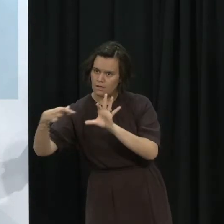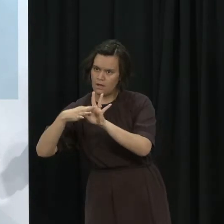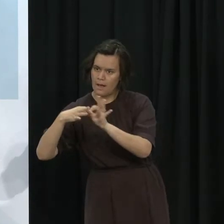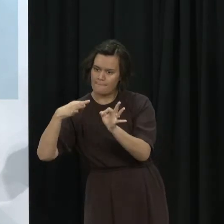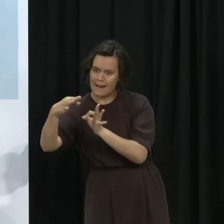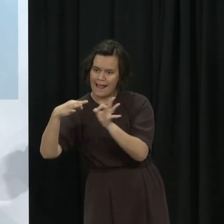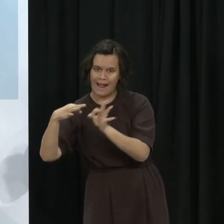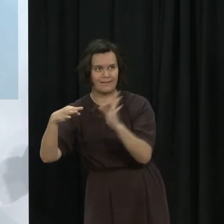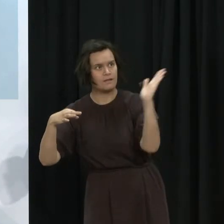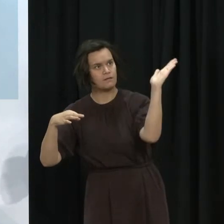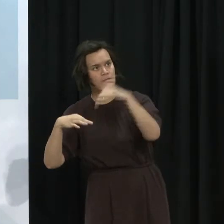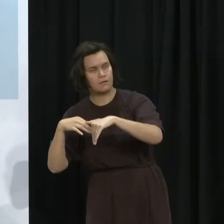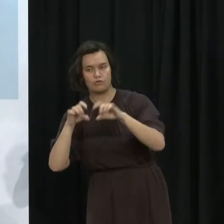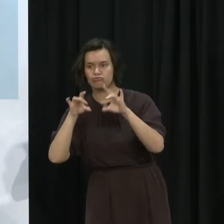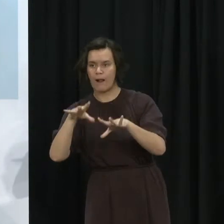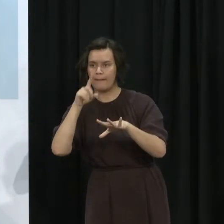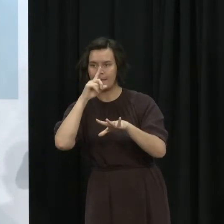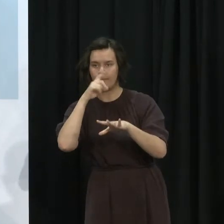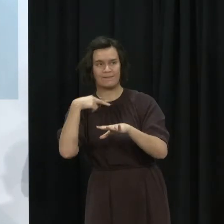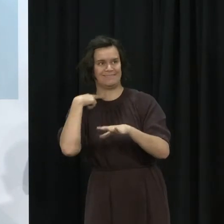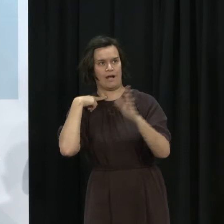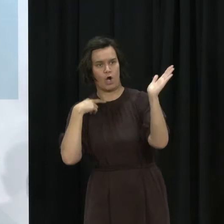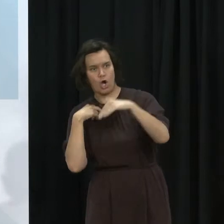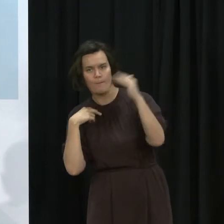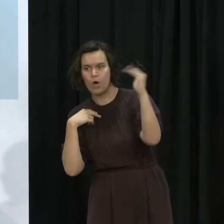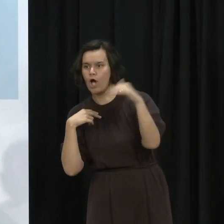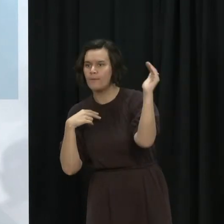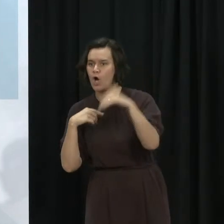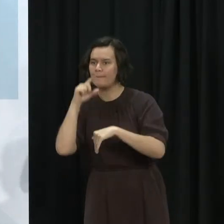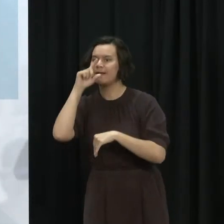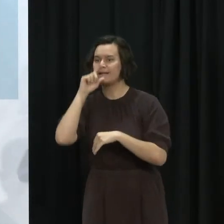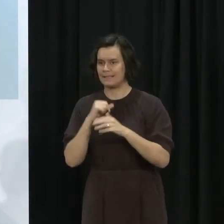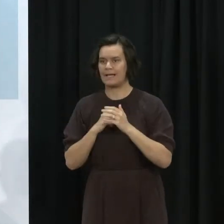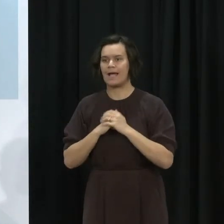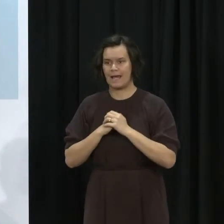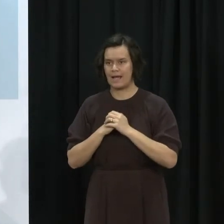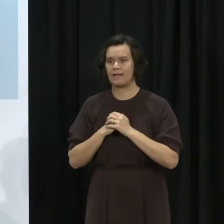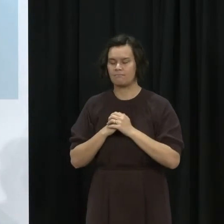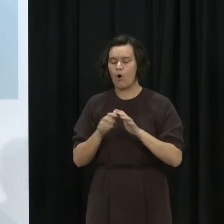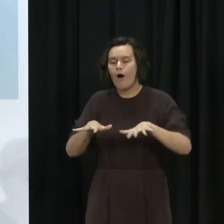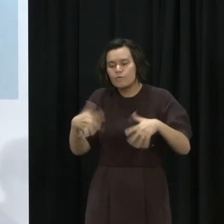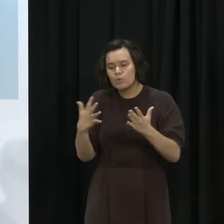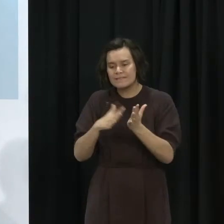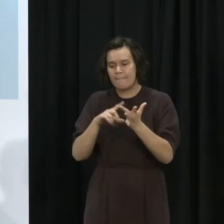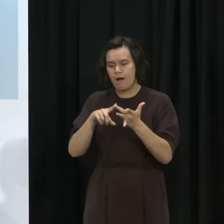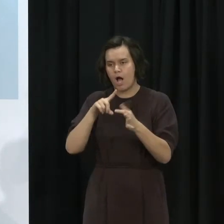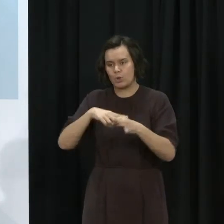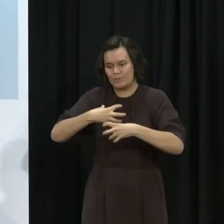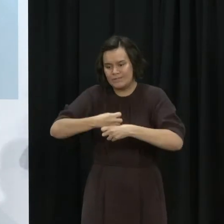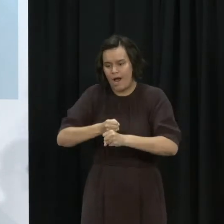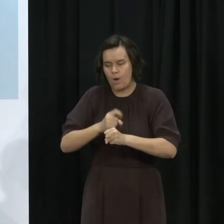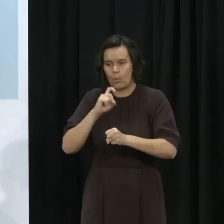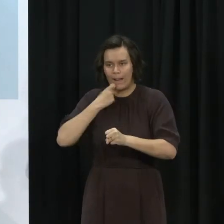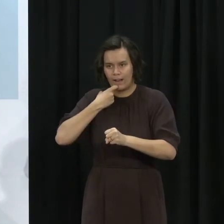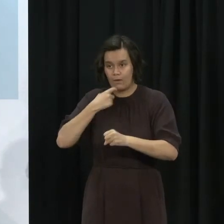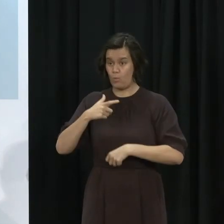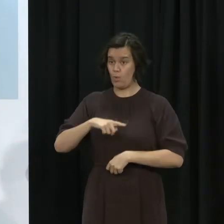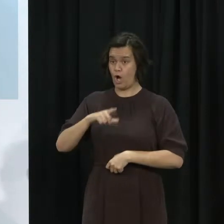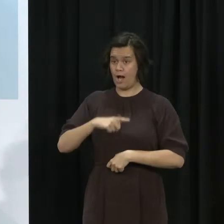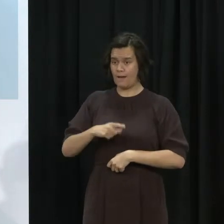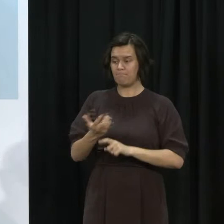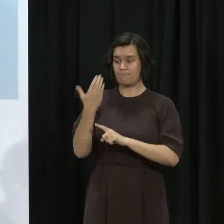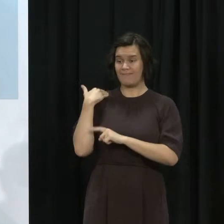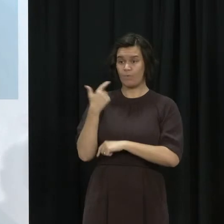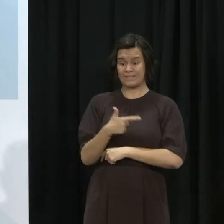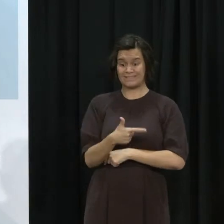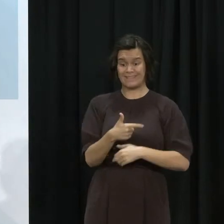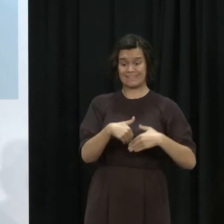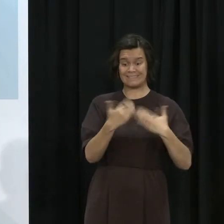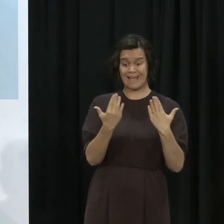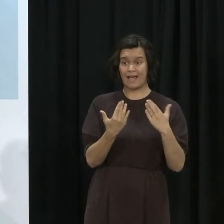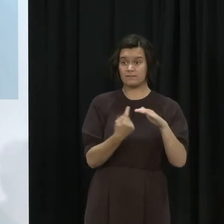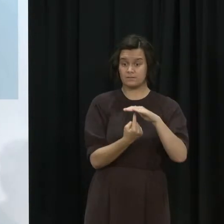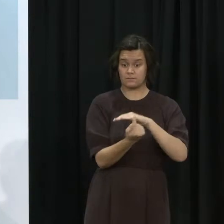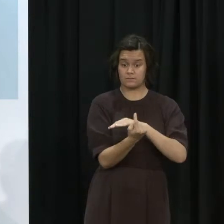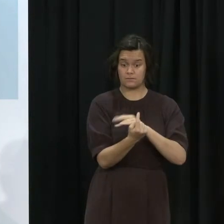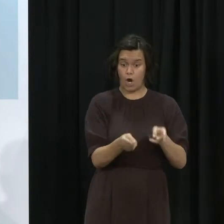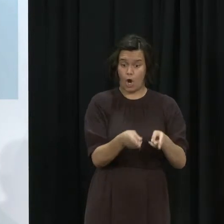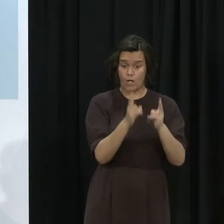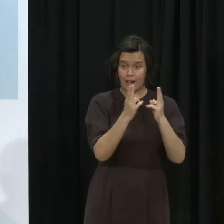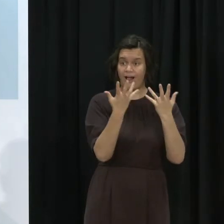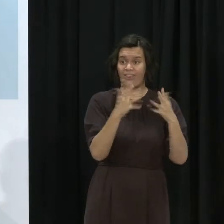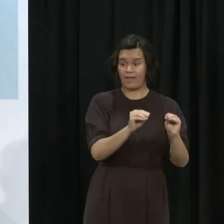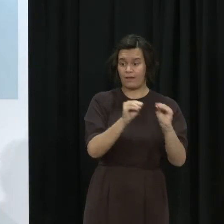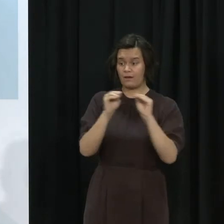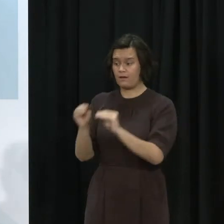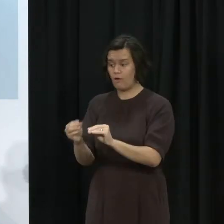maha o nga waahi MiQ i te